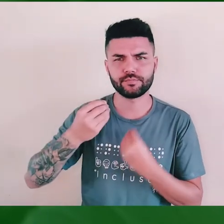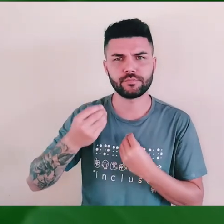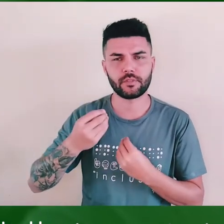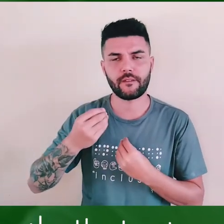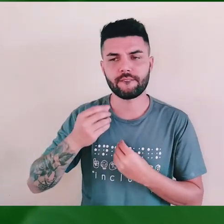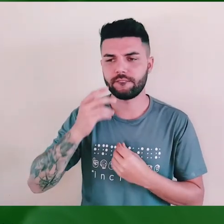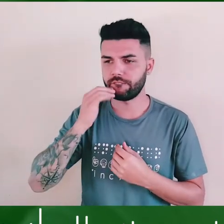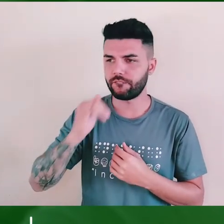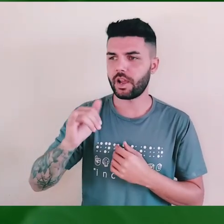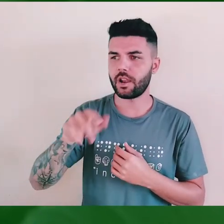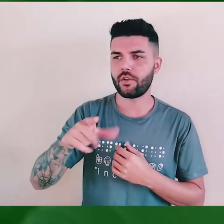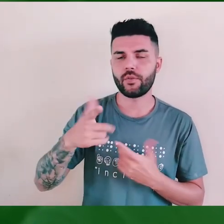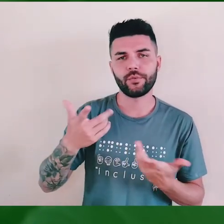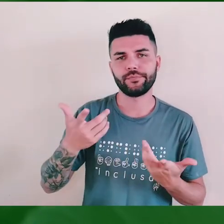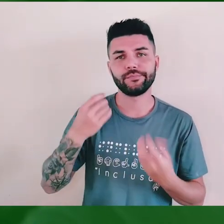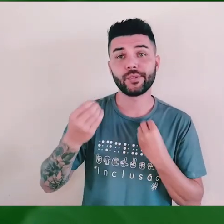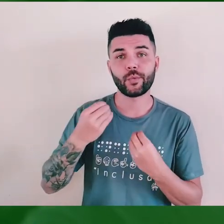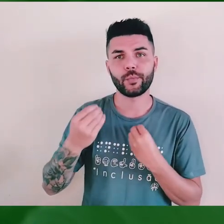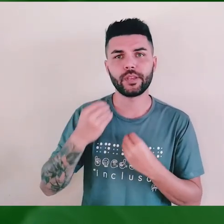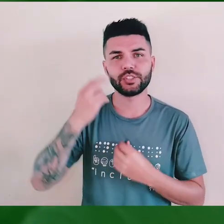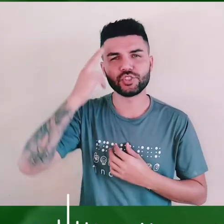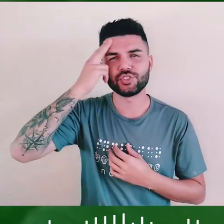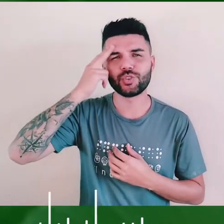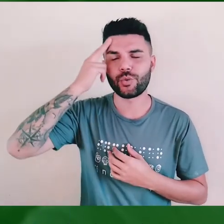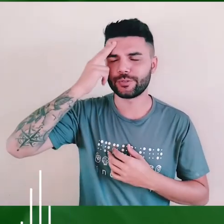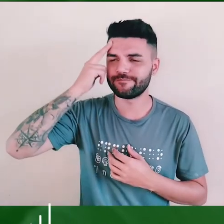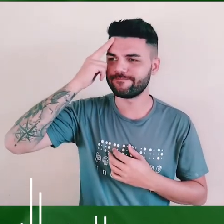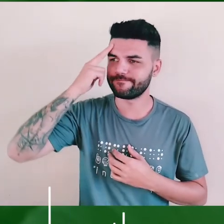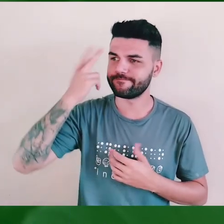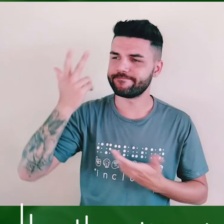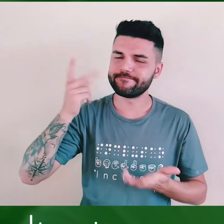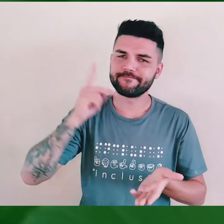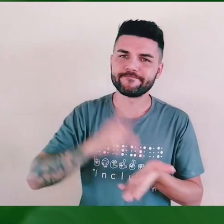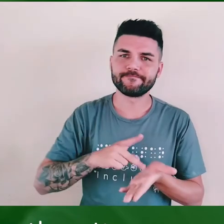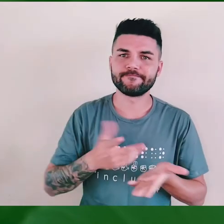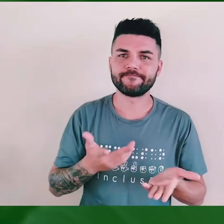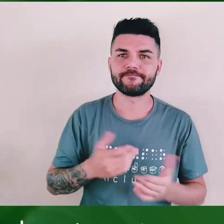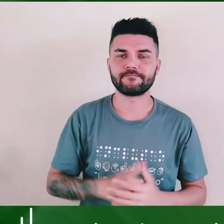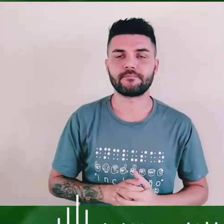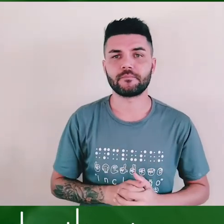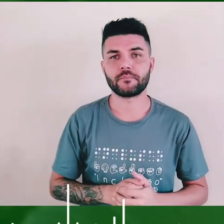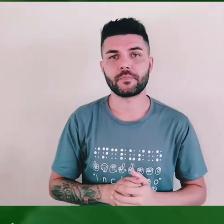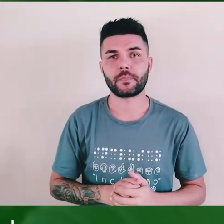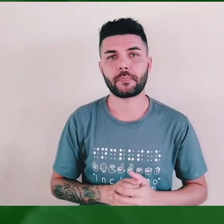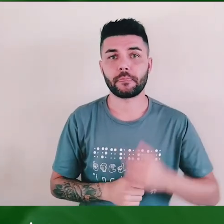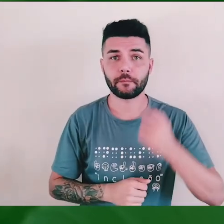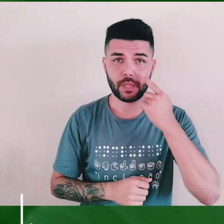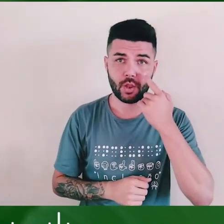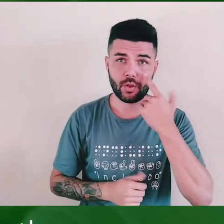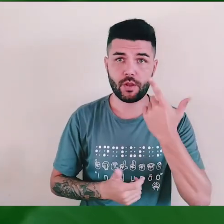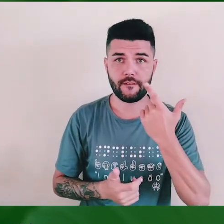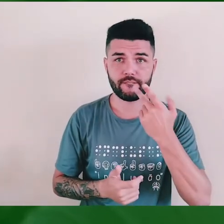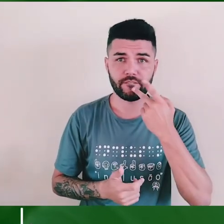é sua maior meta, seu maior sonho. Pedro: Cara como falei no início, eu sempre pensei